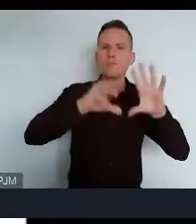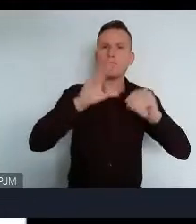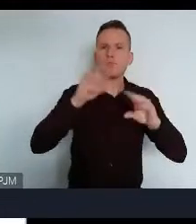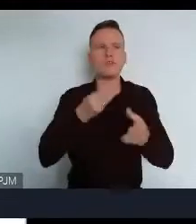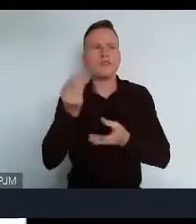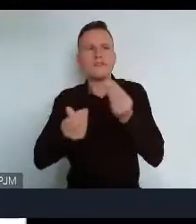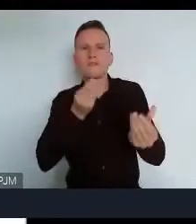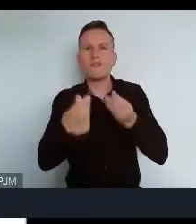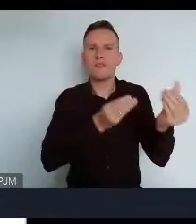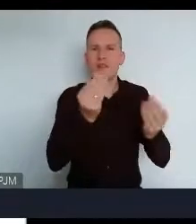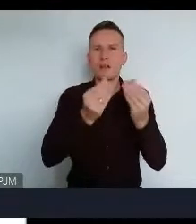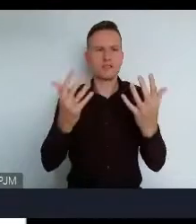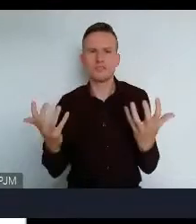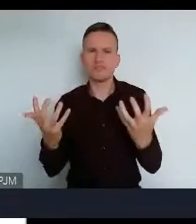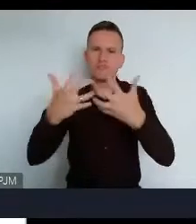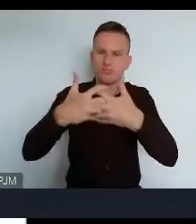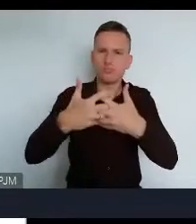w odniesieniu do celów strategicznych.